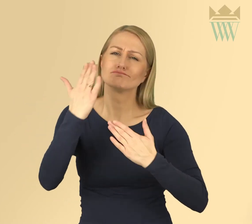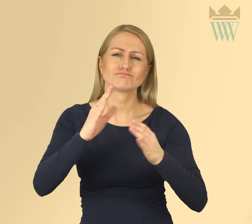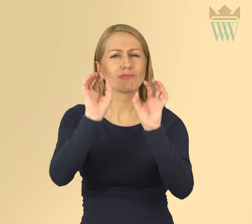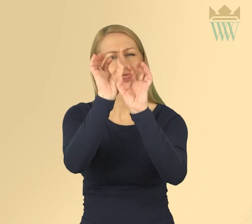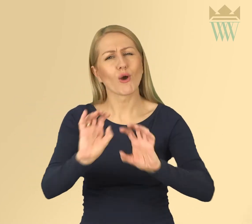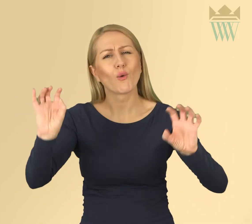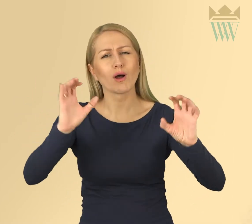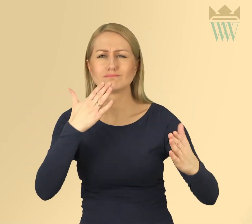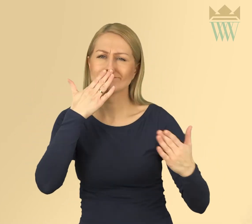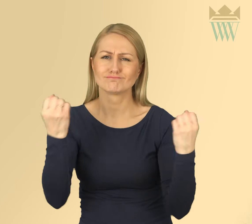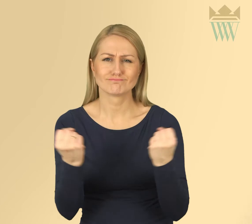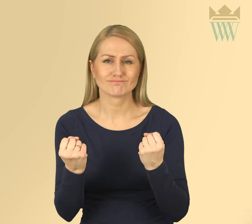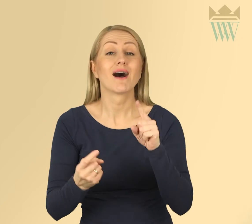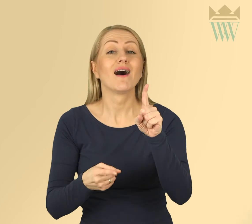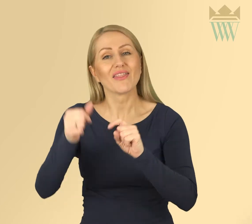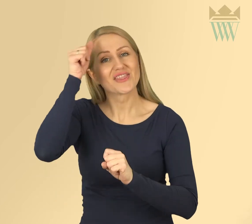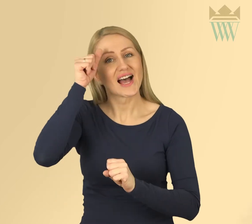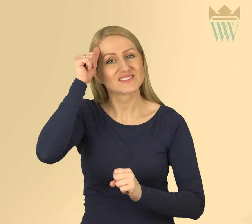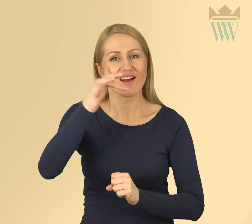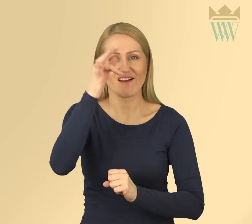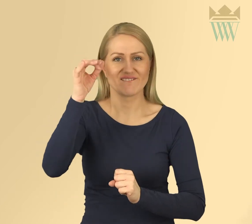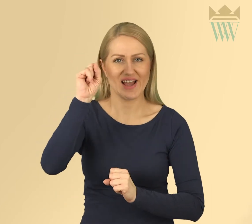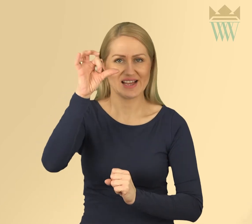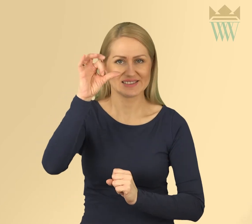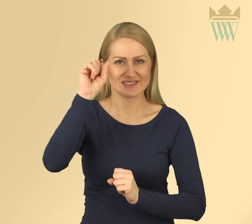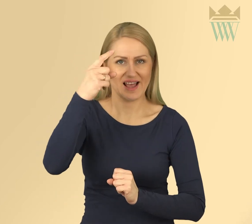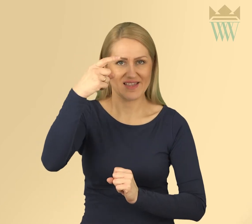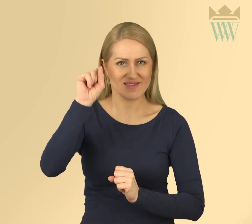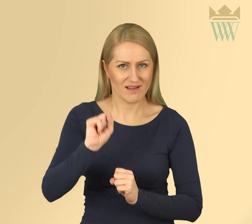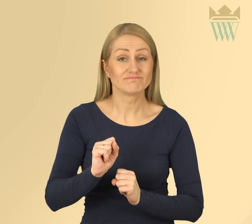szczególnie ozdobna i efektowna, to fasada.